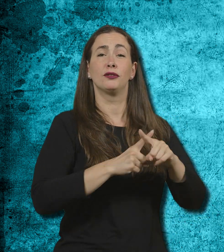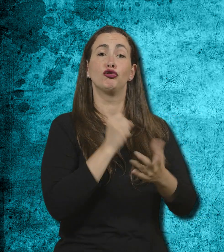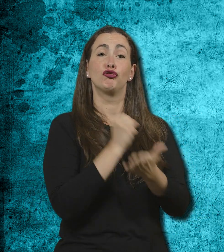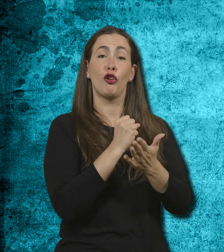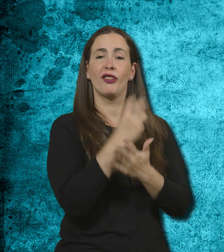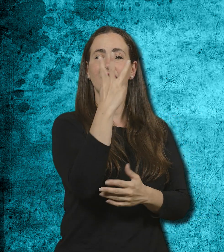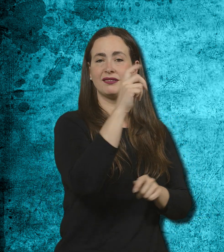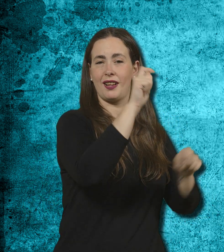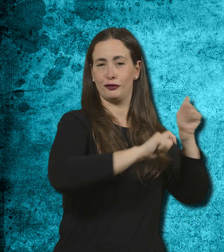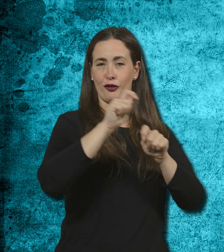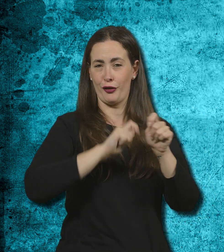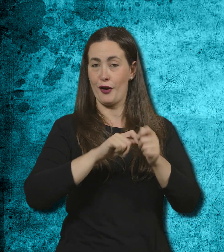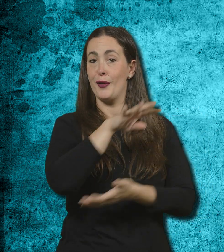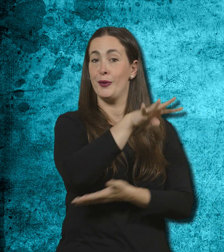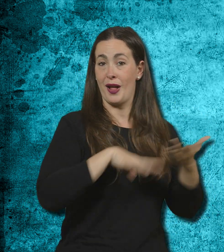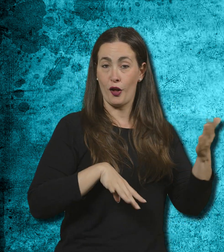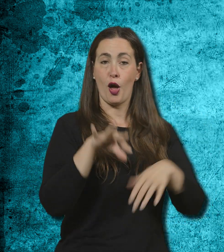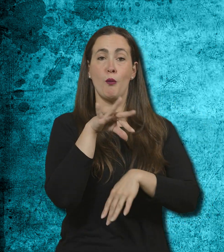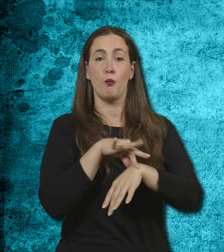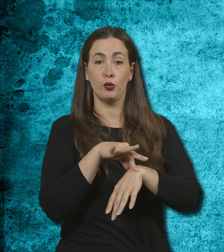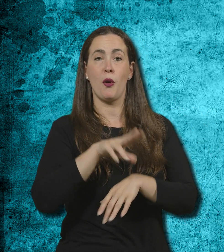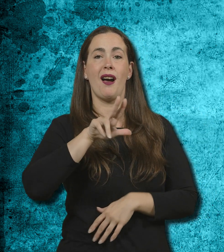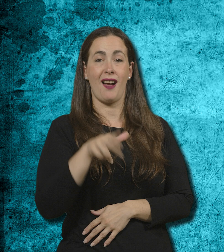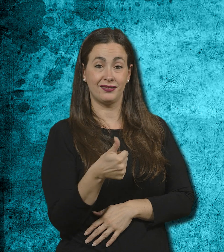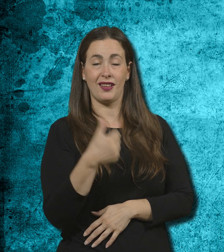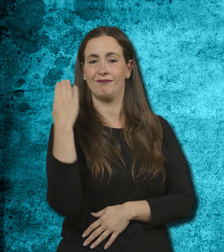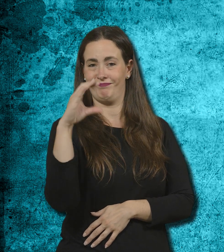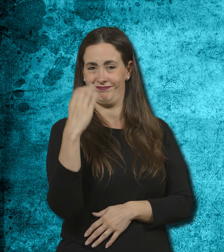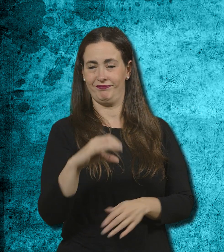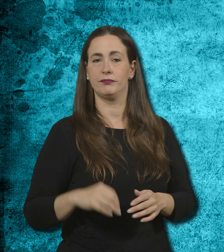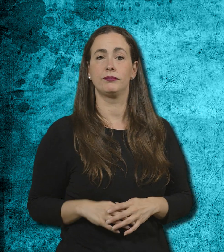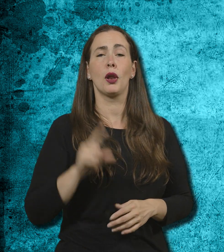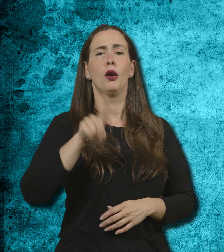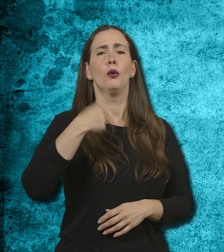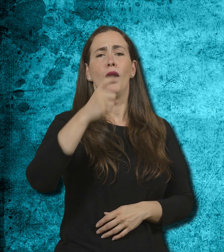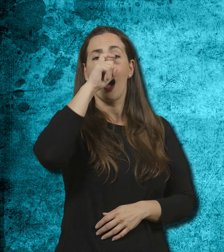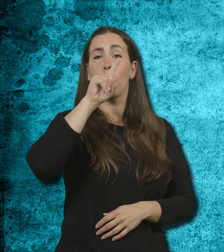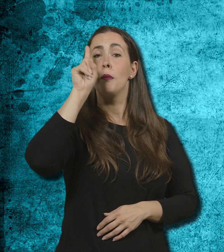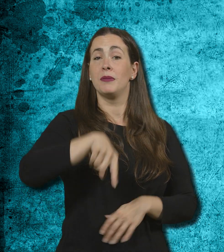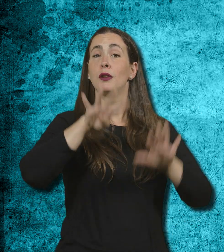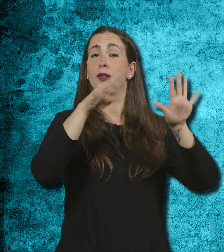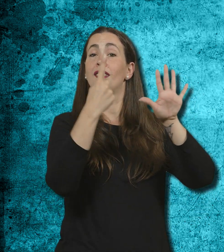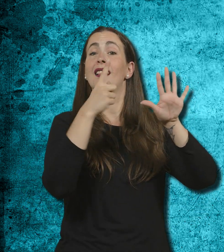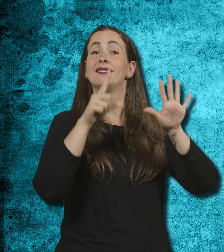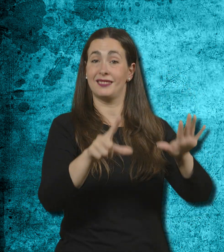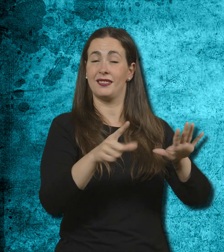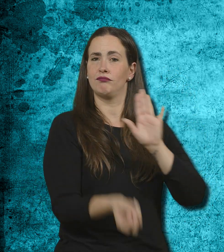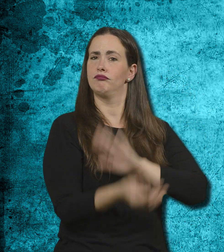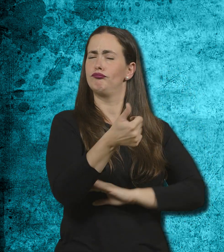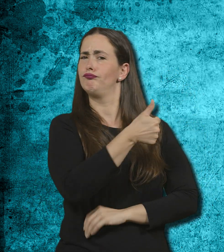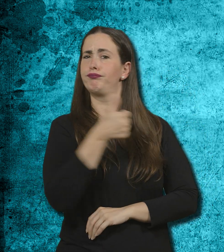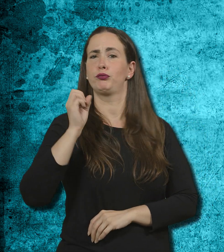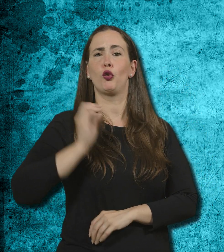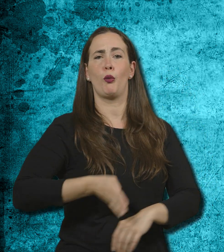Va ser soci de les tres associacions barcelonines SSMSC, CSB i CERECUSOR.